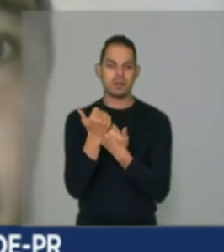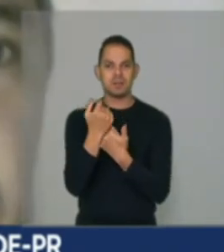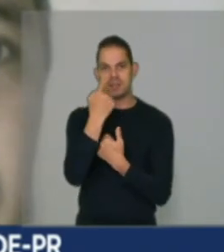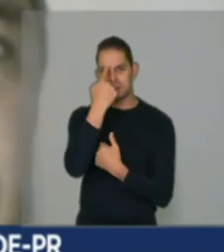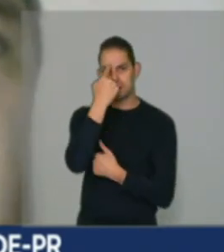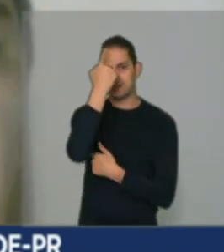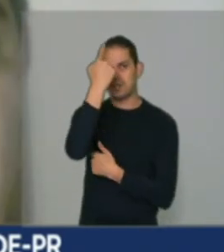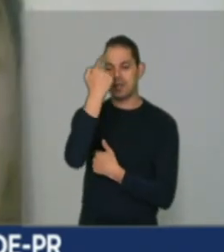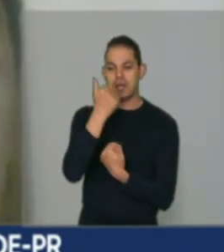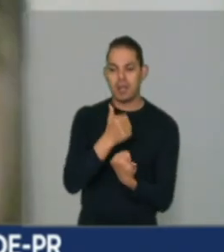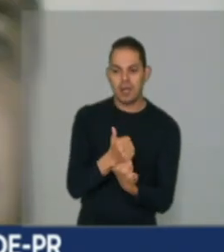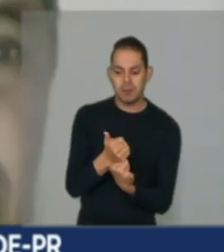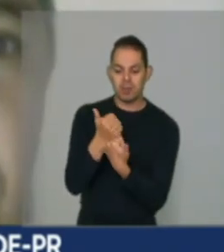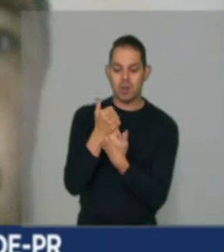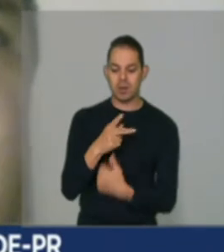PEC, ELA SEJA APROVADA EM COMISSÃO ESPECIAL E,